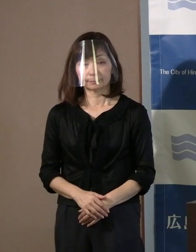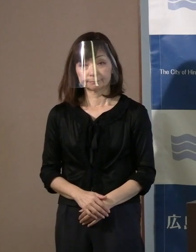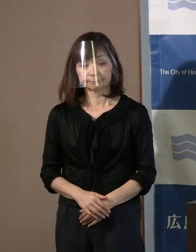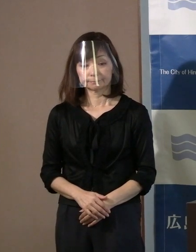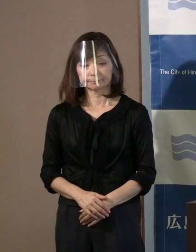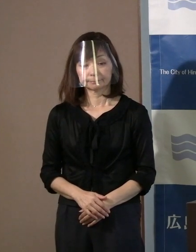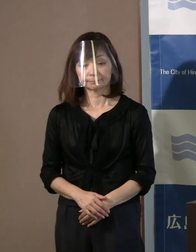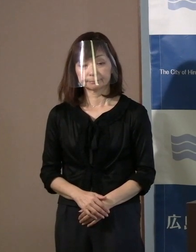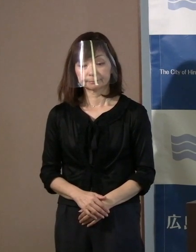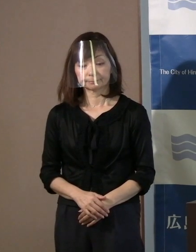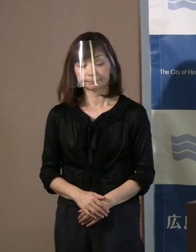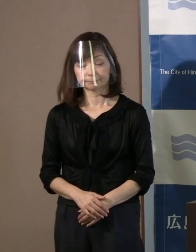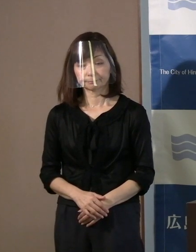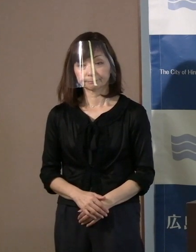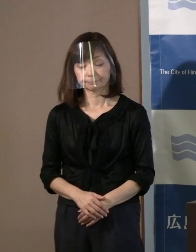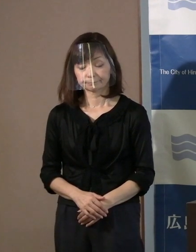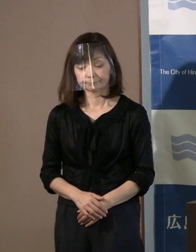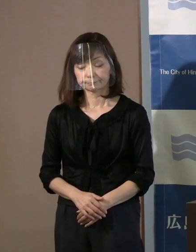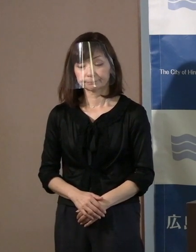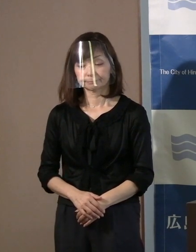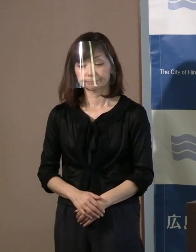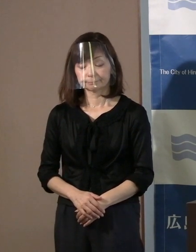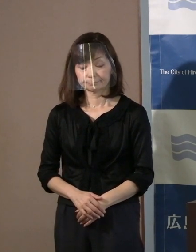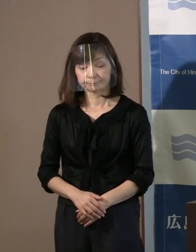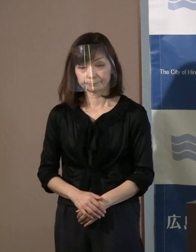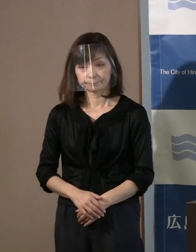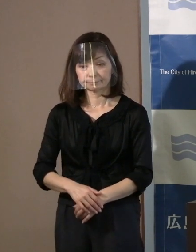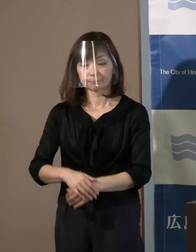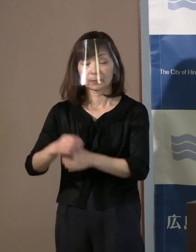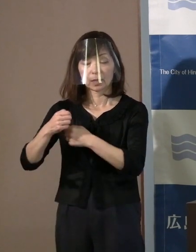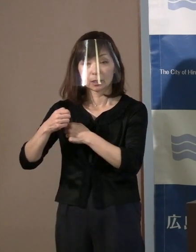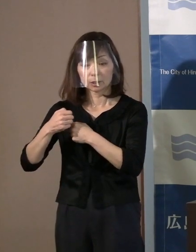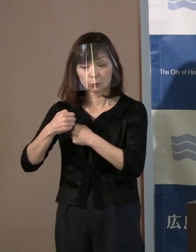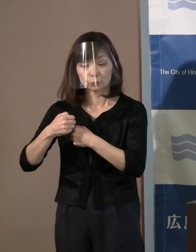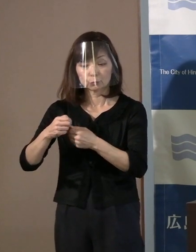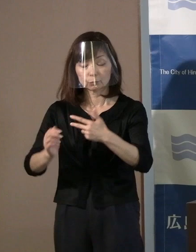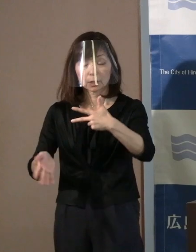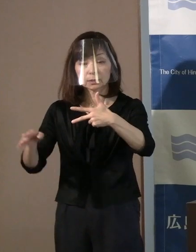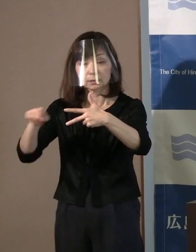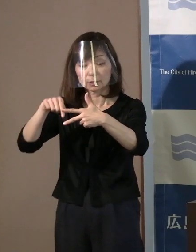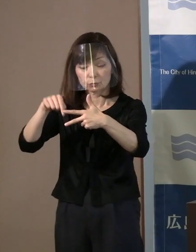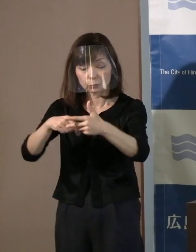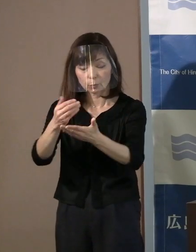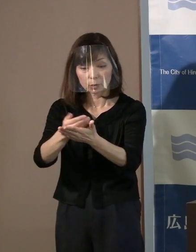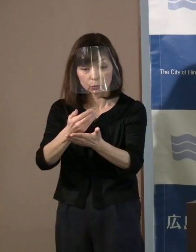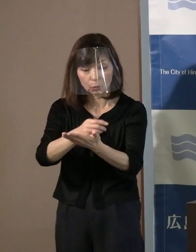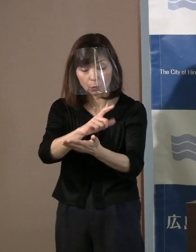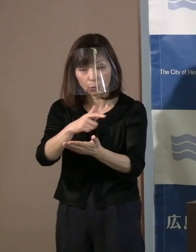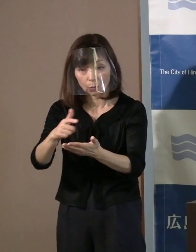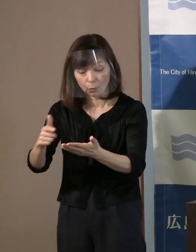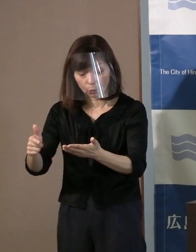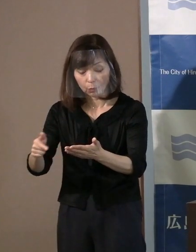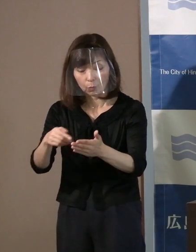(市長)陸軍施設の遺構の処理の手順を 確認されたということだと思います｡